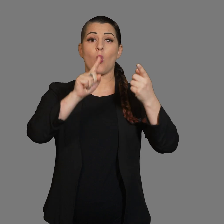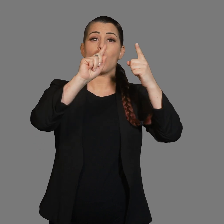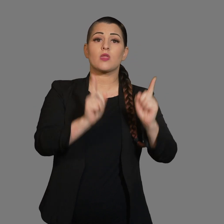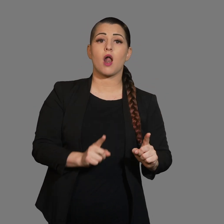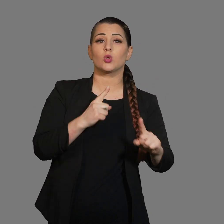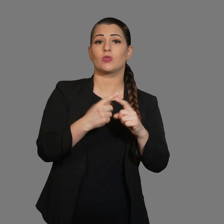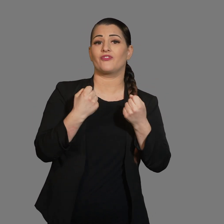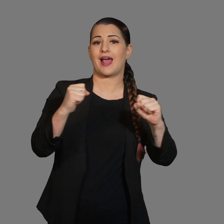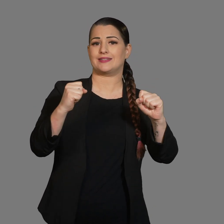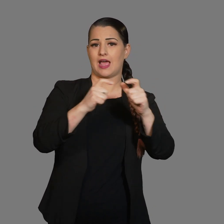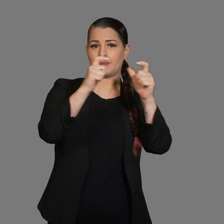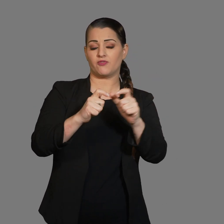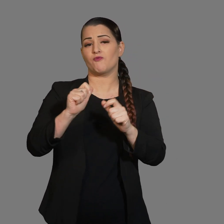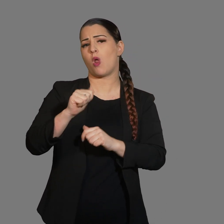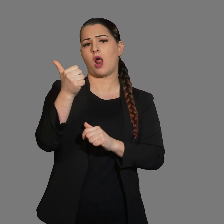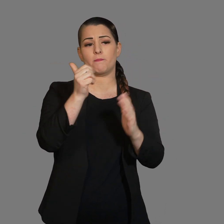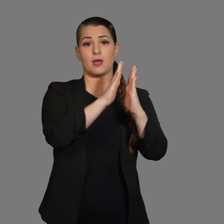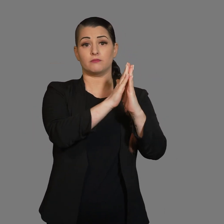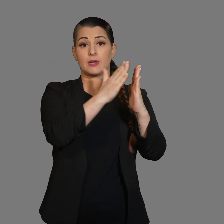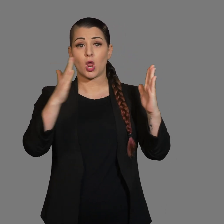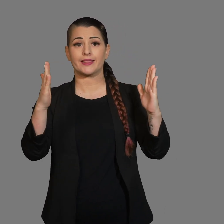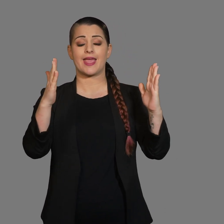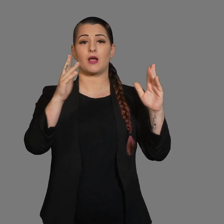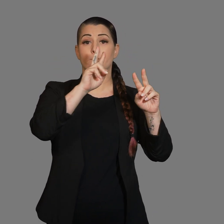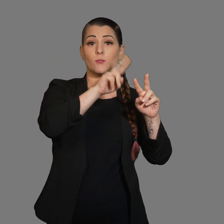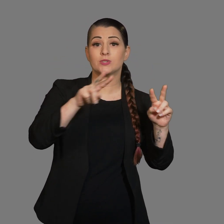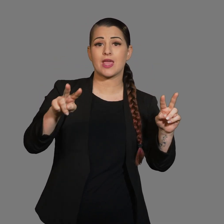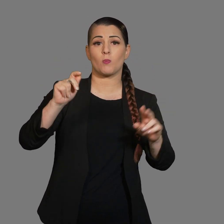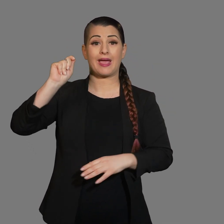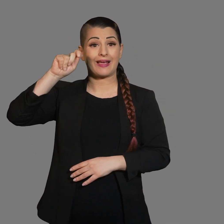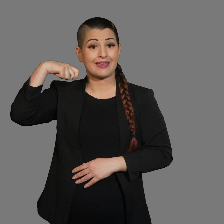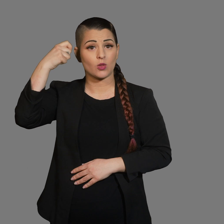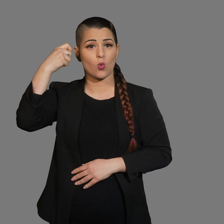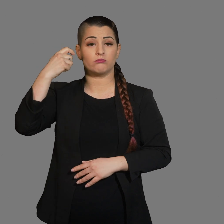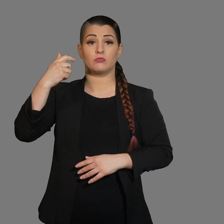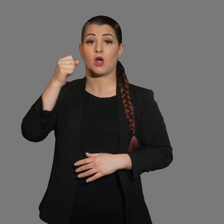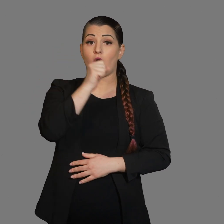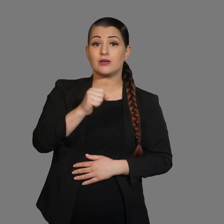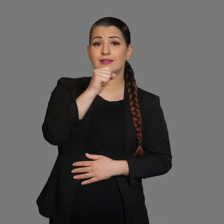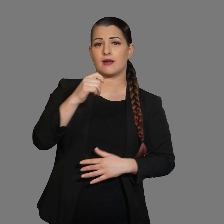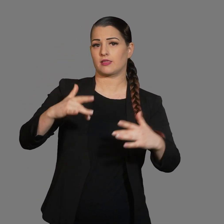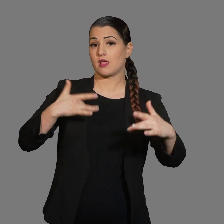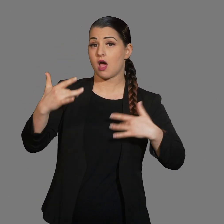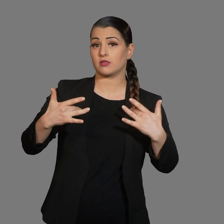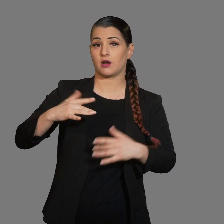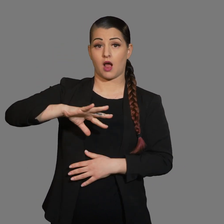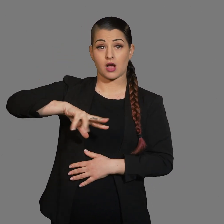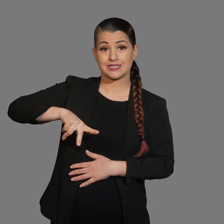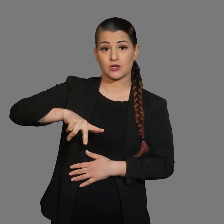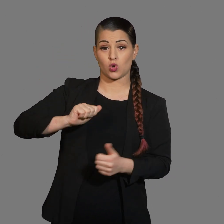Unterhaltungs- und Freizeitbetriebe, namentlich Museen, Bibliotheken, Kinos, Konzerthäuser, Theater, Casinos,